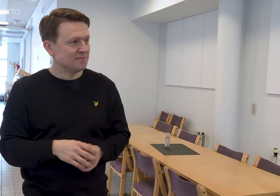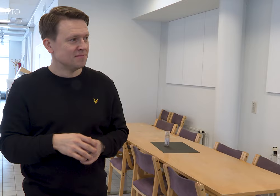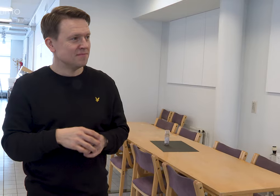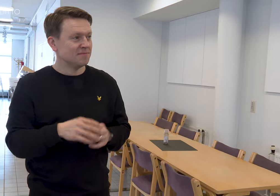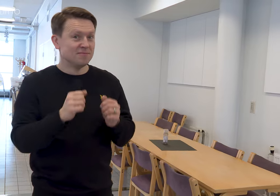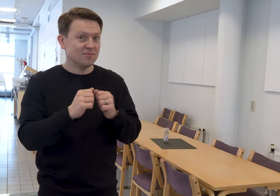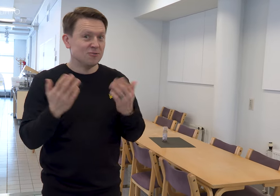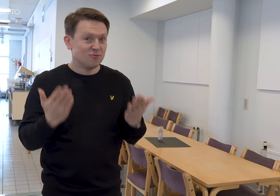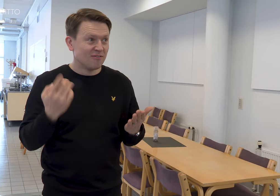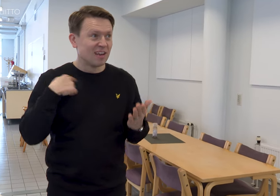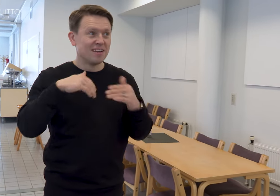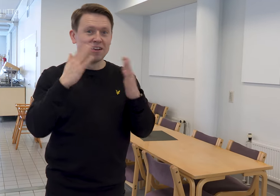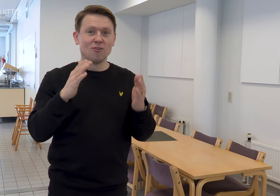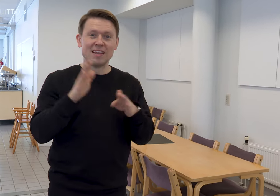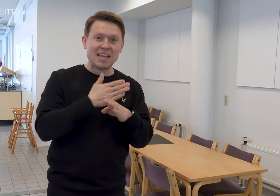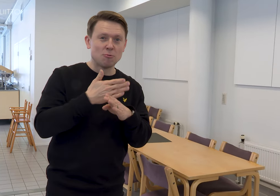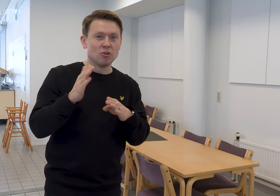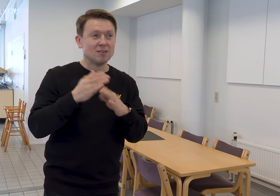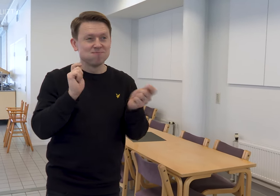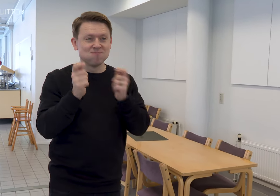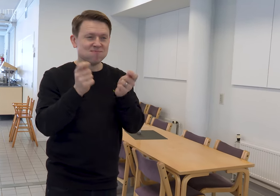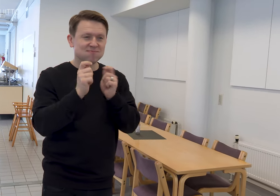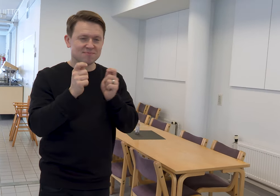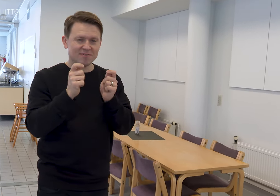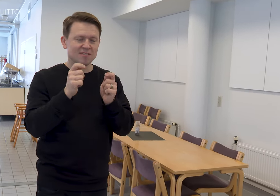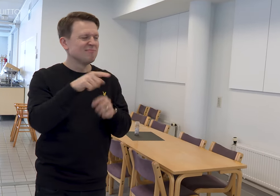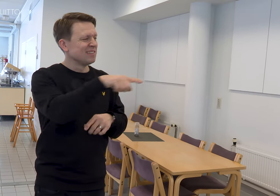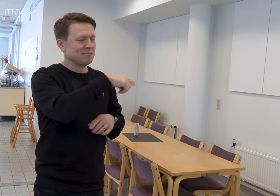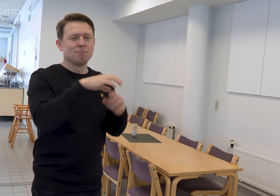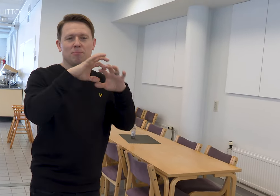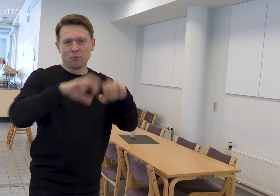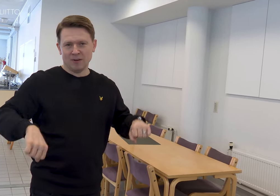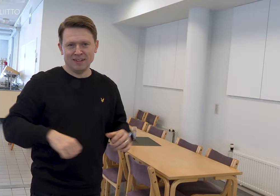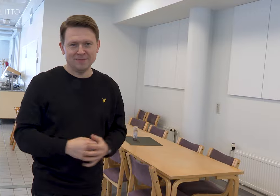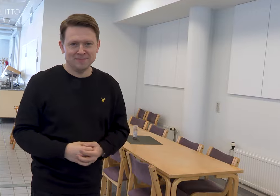Nyt kun Valkea talo on remontissa, näyttelyvitriini + C.O.Malmin huone purettiin pois.